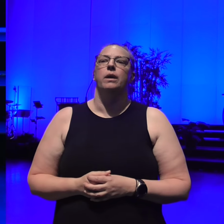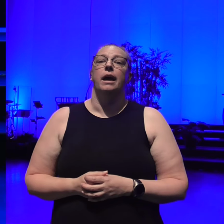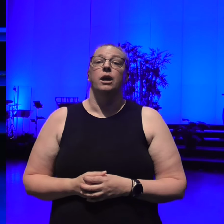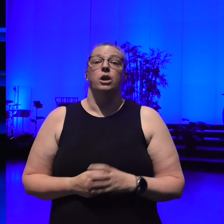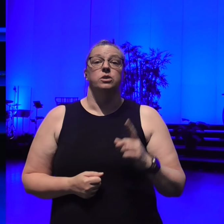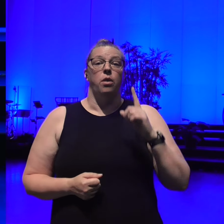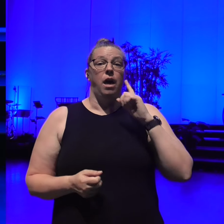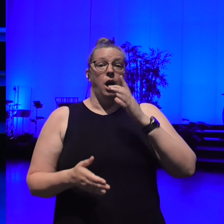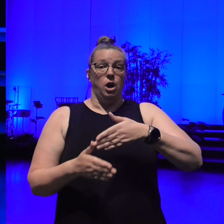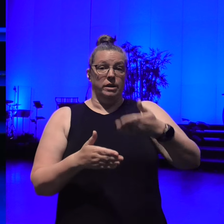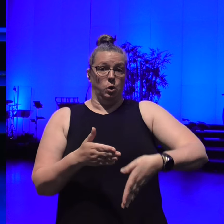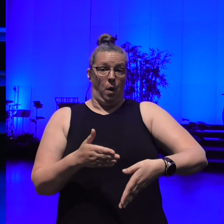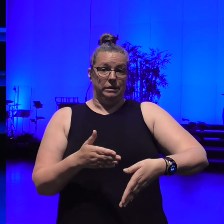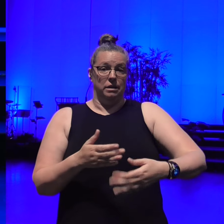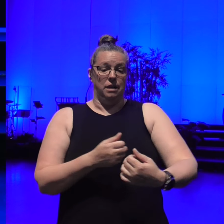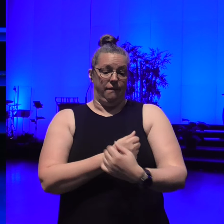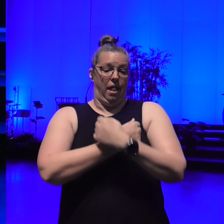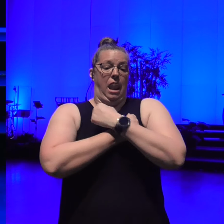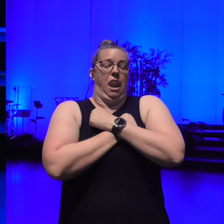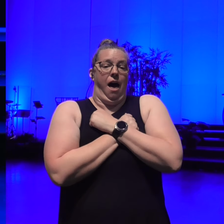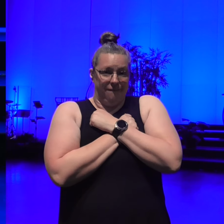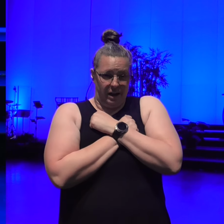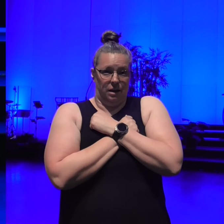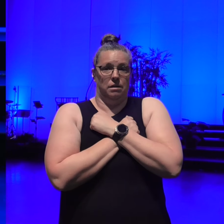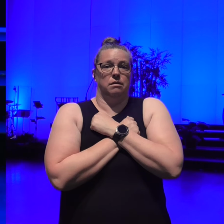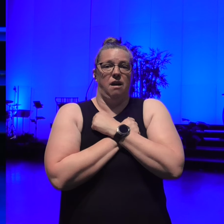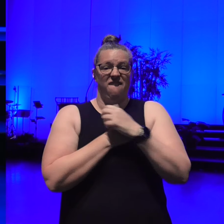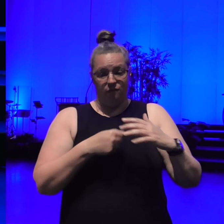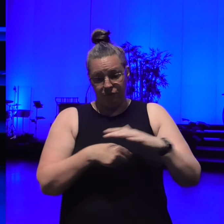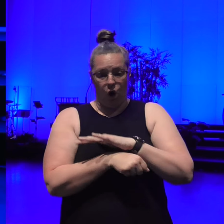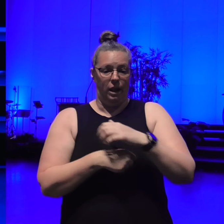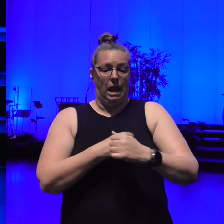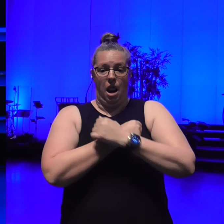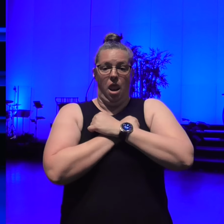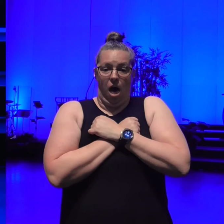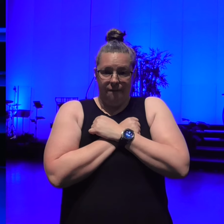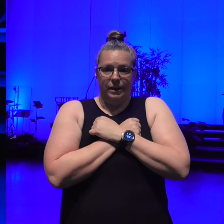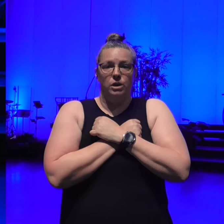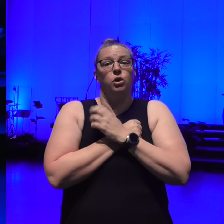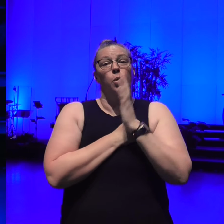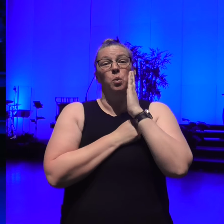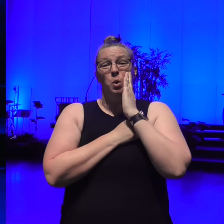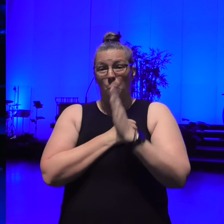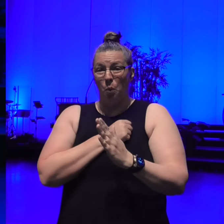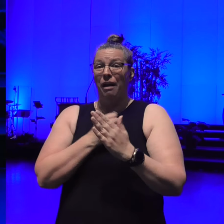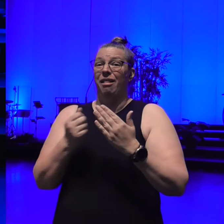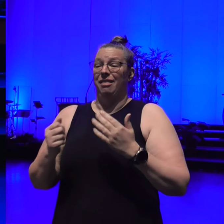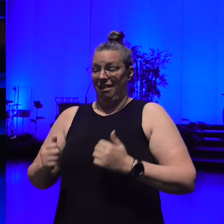amar ferozmente, amar plenamente, es que vivirás más cerca del miedo, vivirás más cerca de la